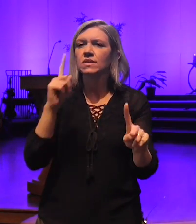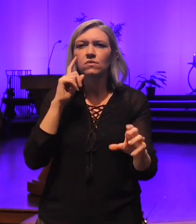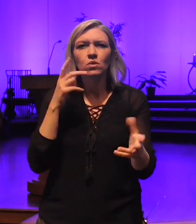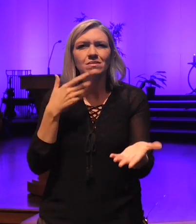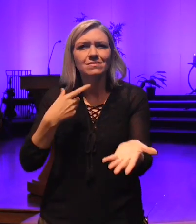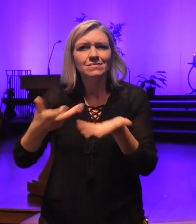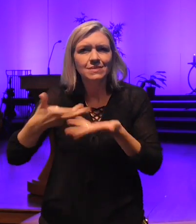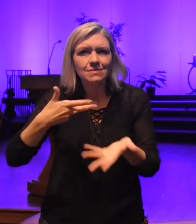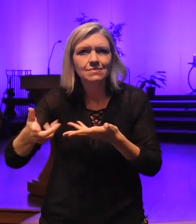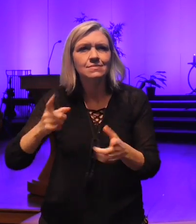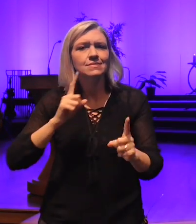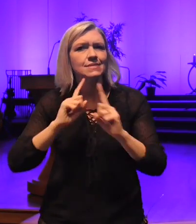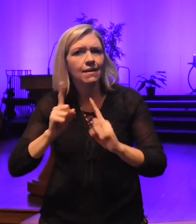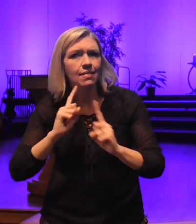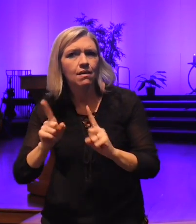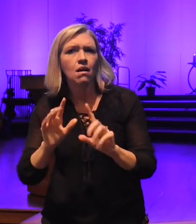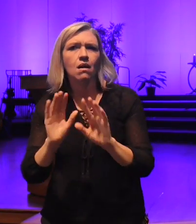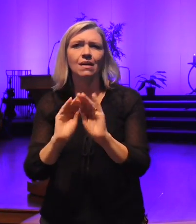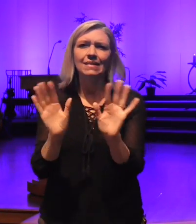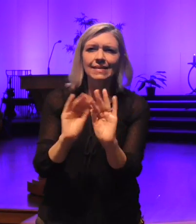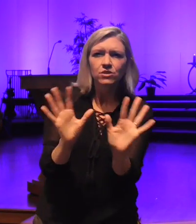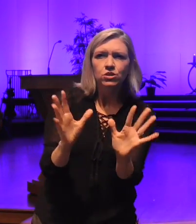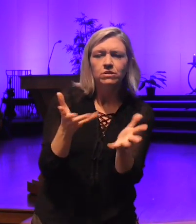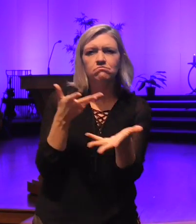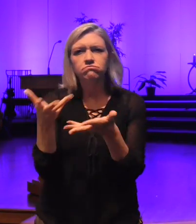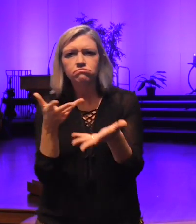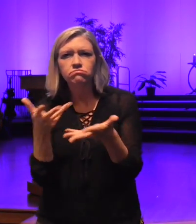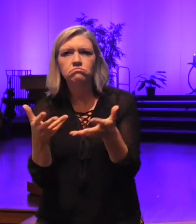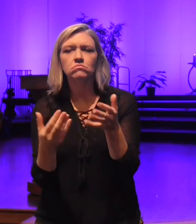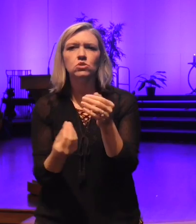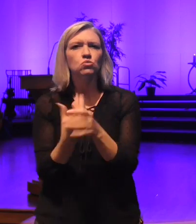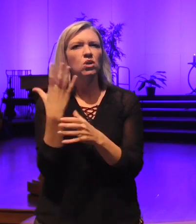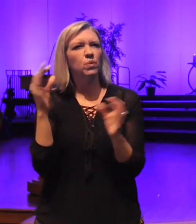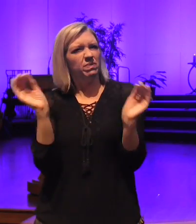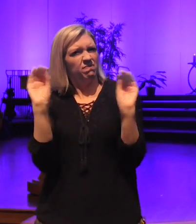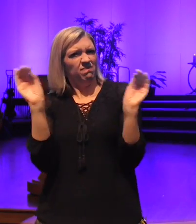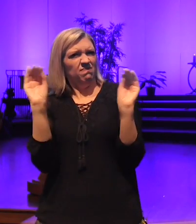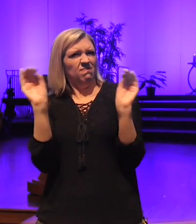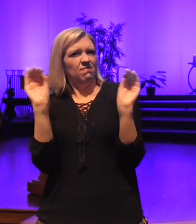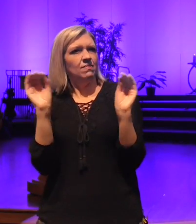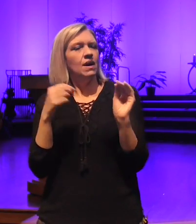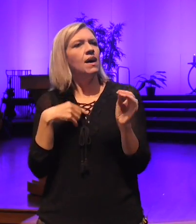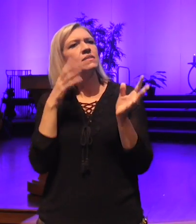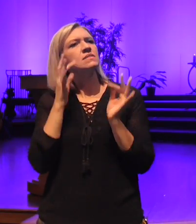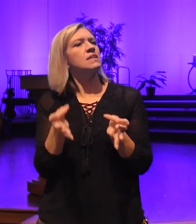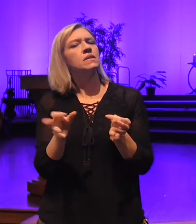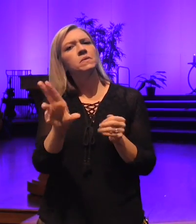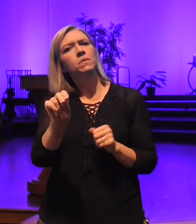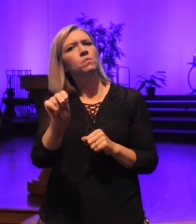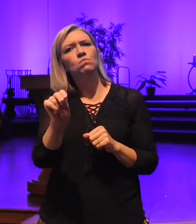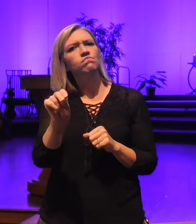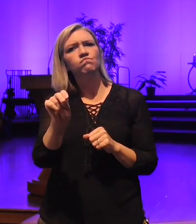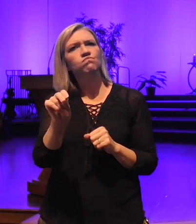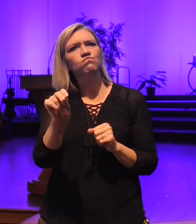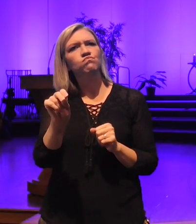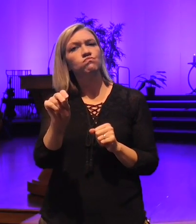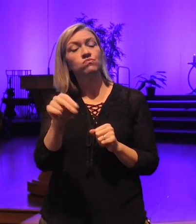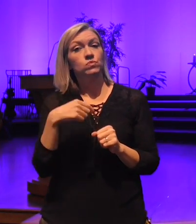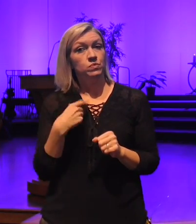intercambio claridad crecimiento en el asunto y decidí que no, así que esto es lo que hice . Primero desarrollé